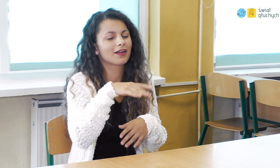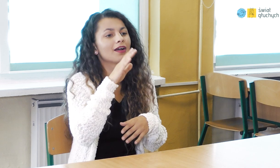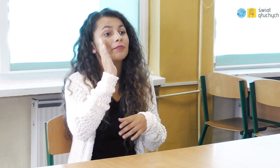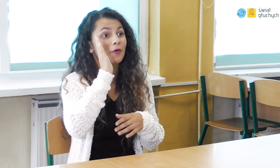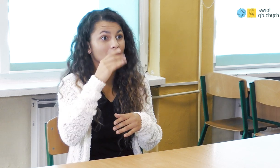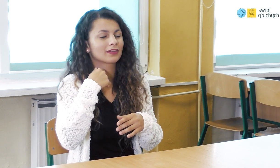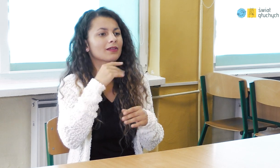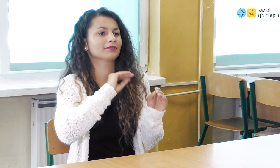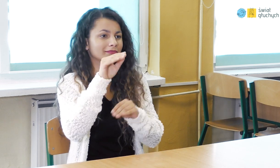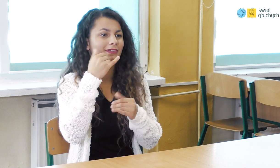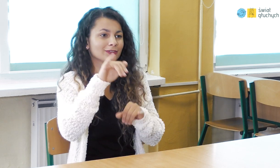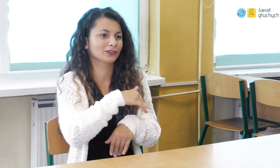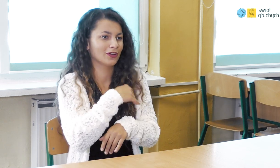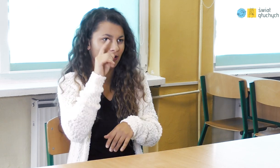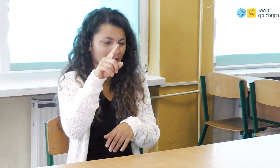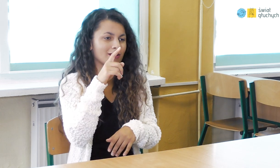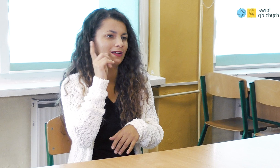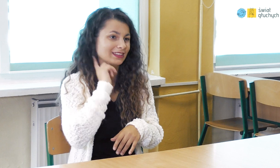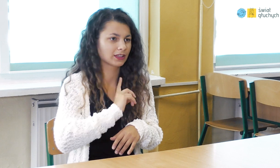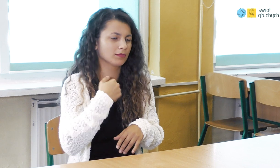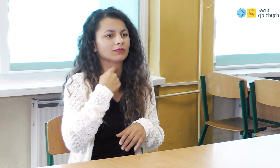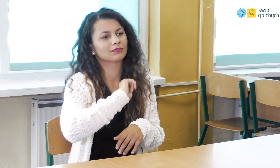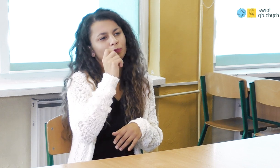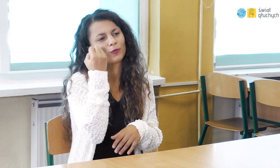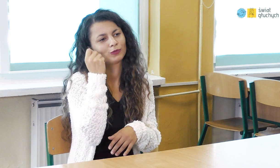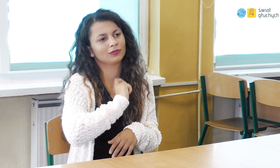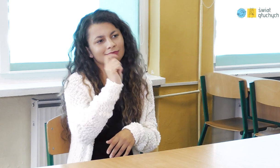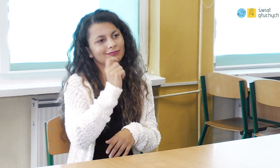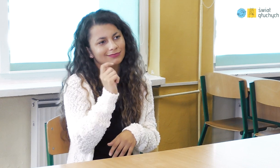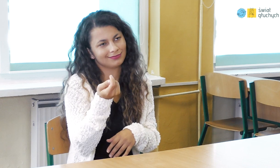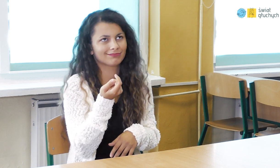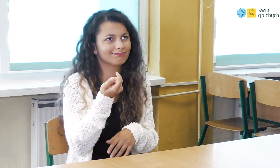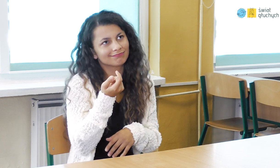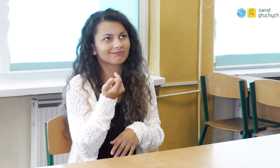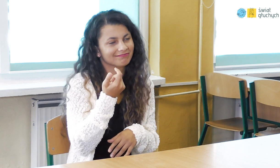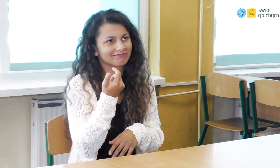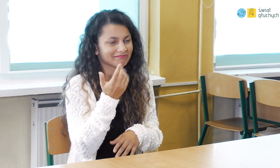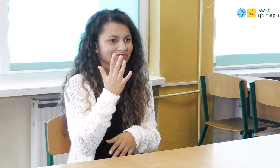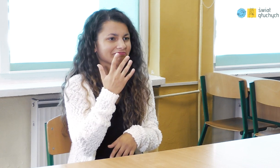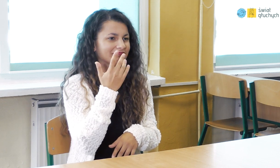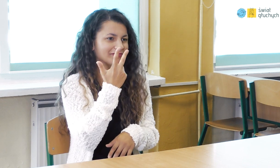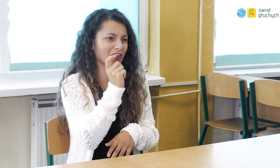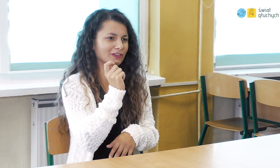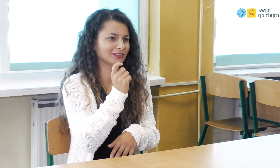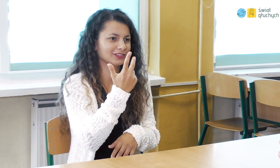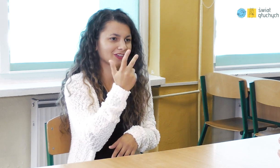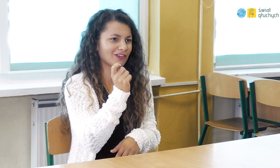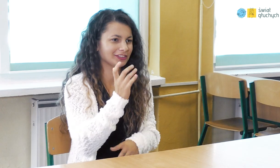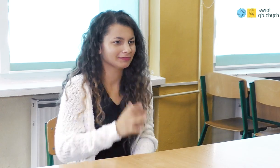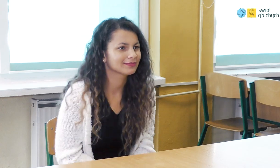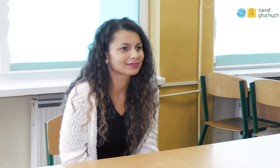Później, gdy przeniosłam się do liceum jeździłam pociągiem, około 3h.